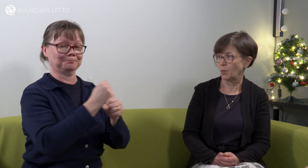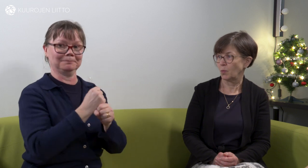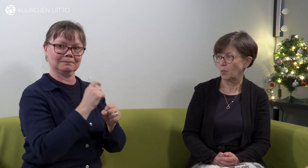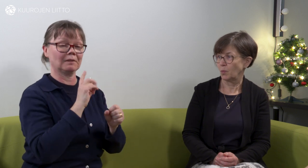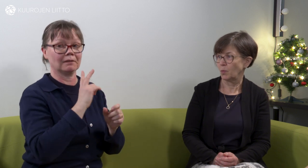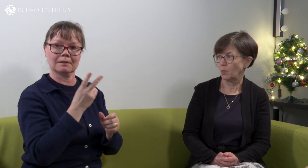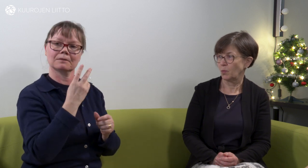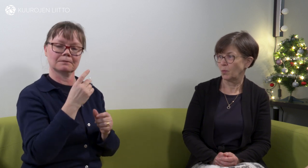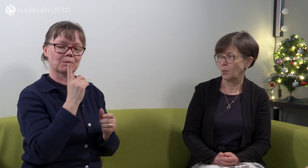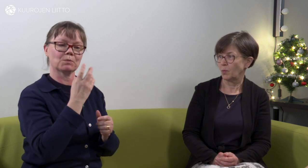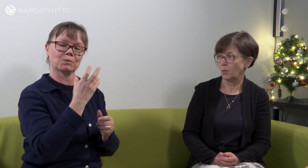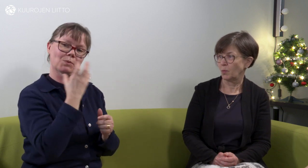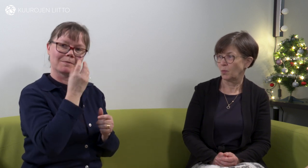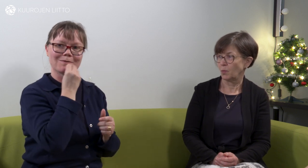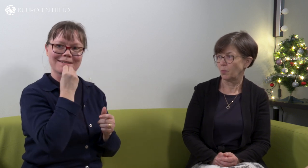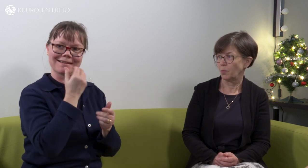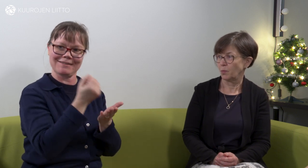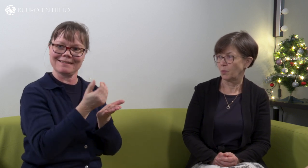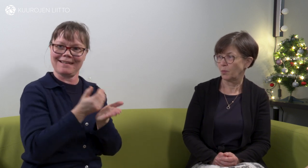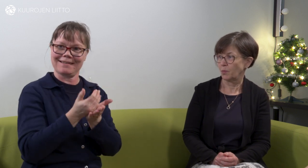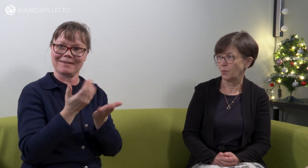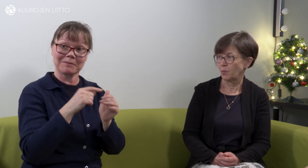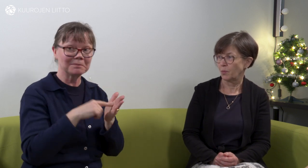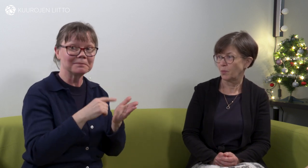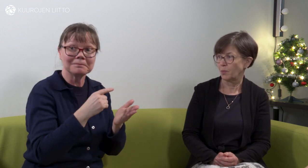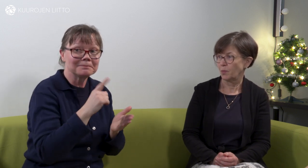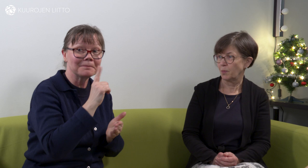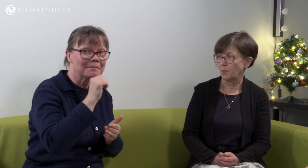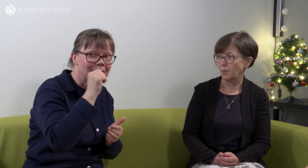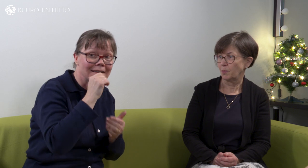Toinen vaihtoehto on varata ruokaa, jota voi syödä sellaisenaan kylmänä, -